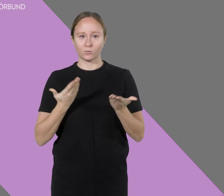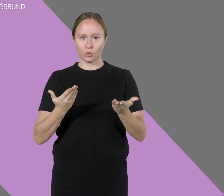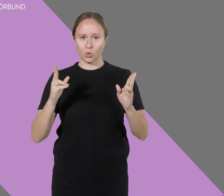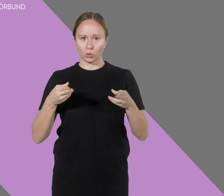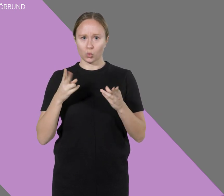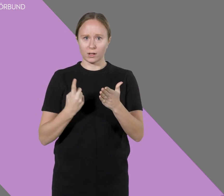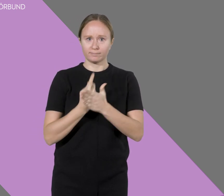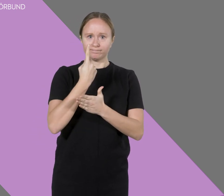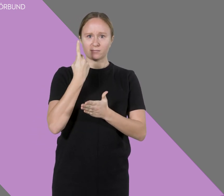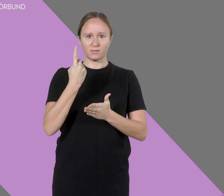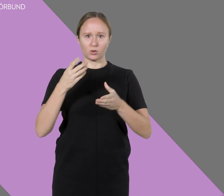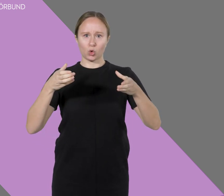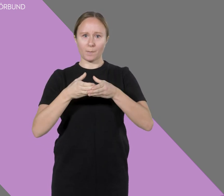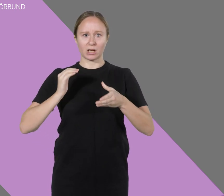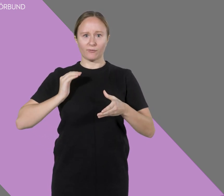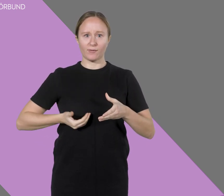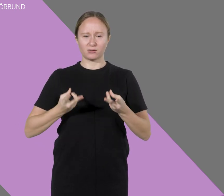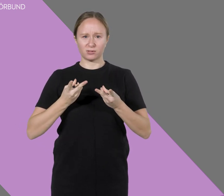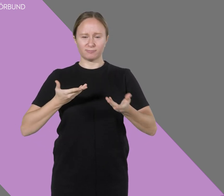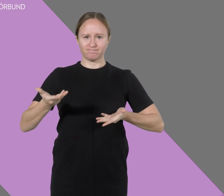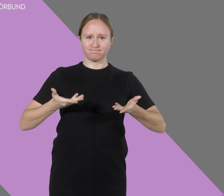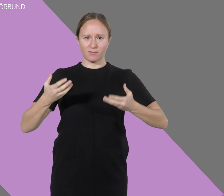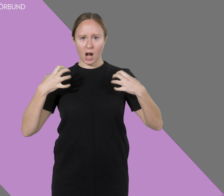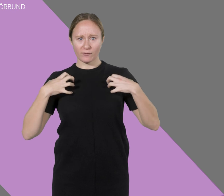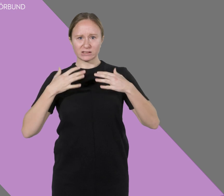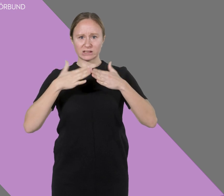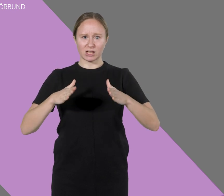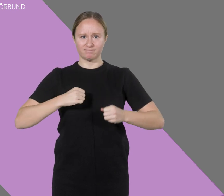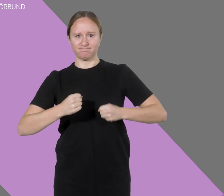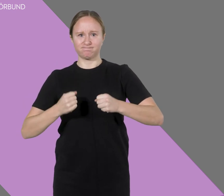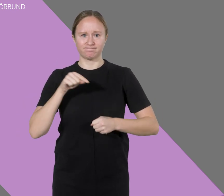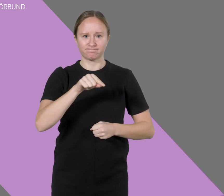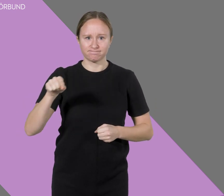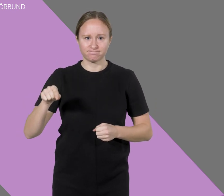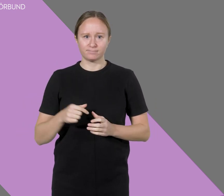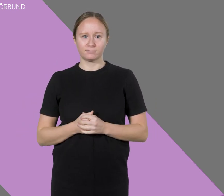Ett nytt fenomen är en grupp kvinnor som handlar på ett aggressivt sätt.